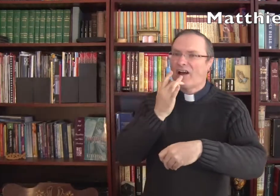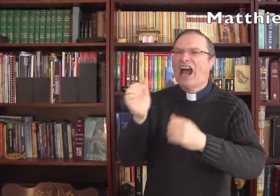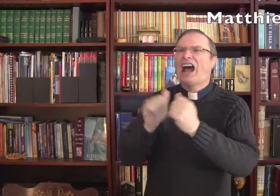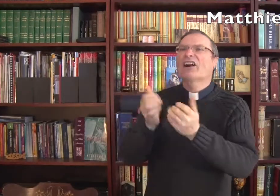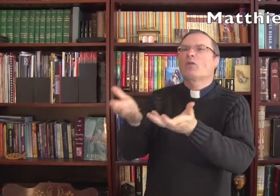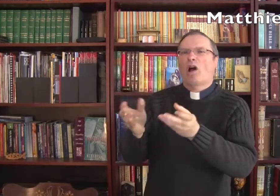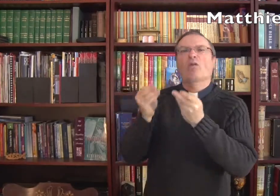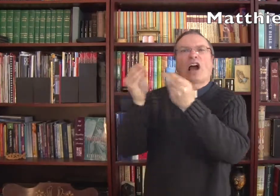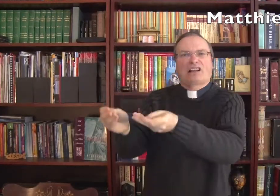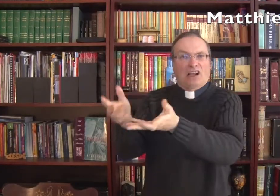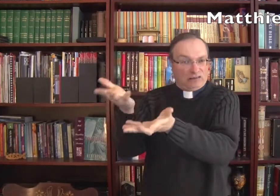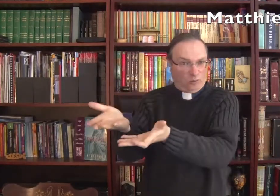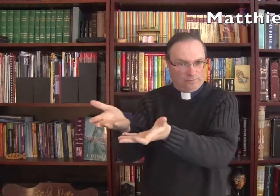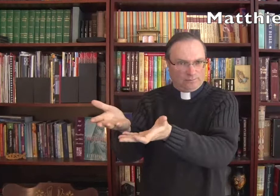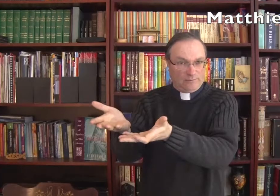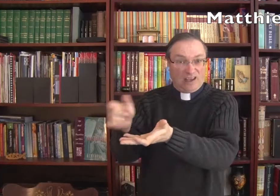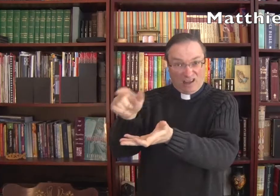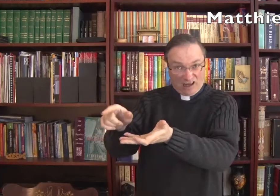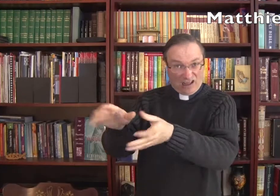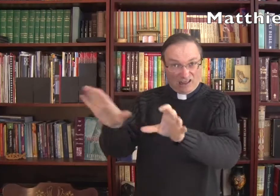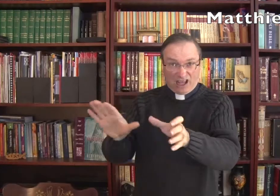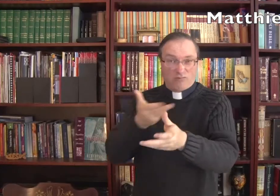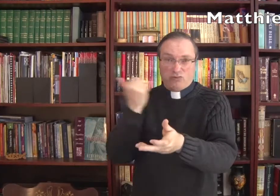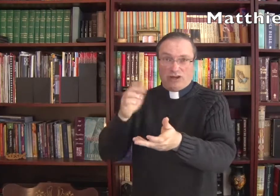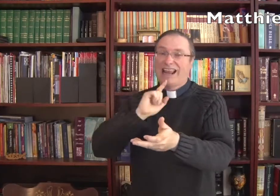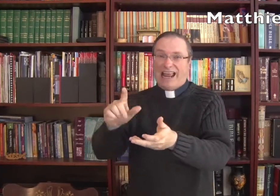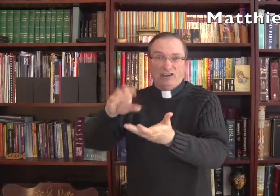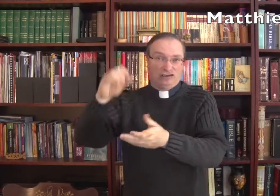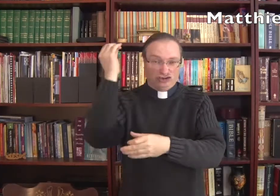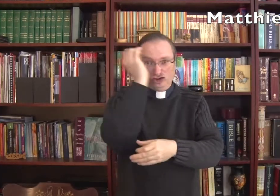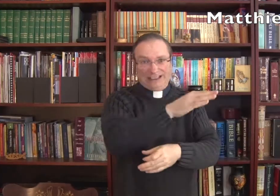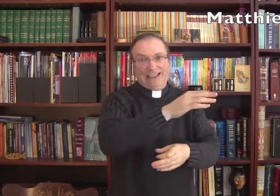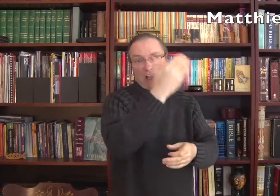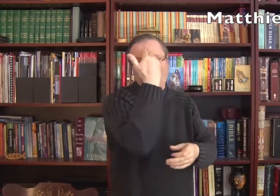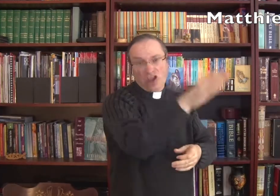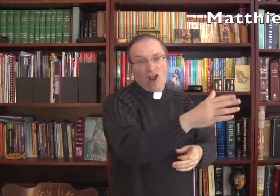avec quoi la lui rendra-t-on? Il ne sert plus qu’à être jeté dehors